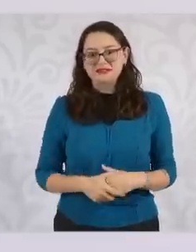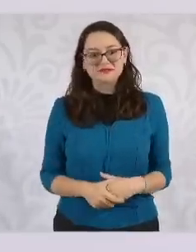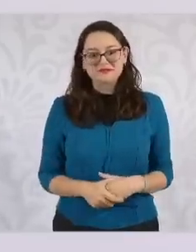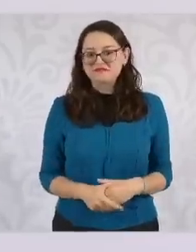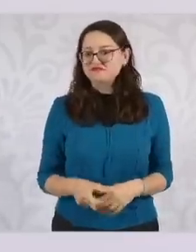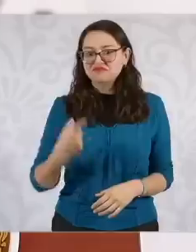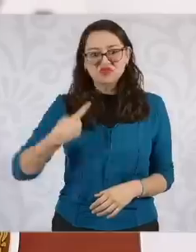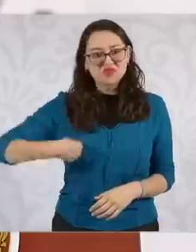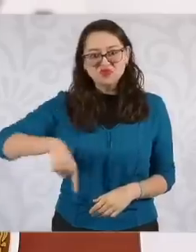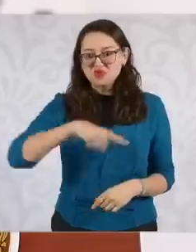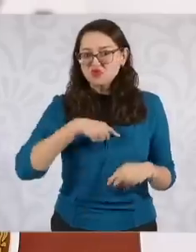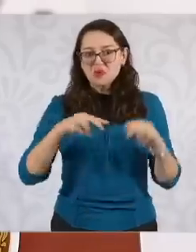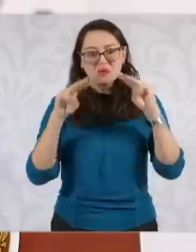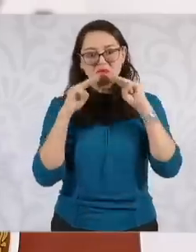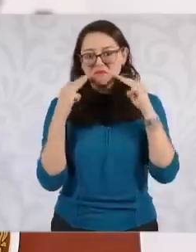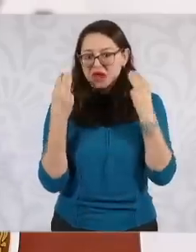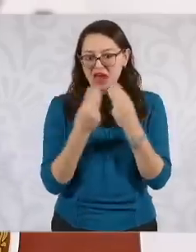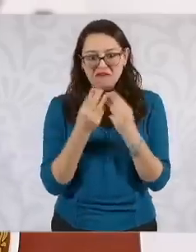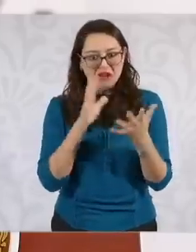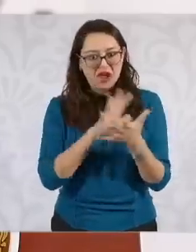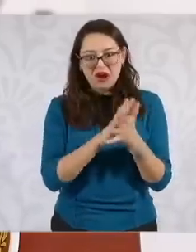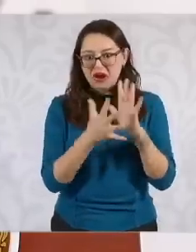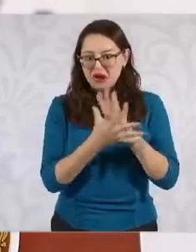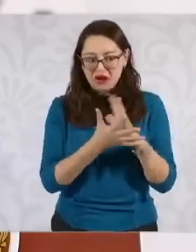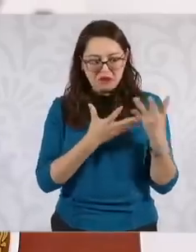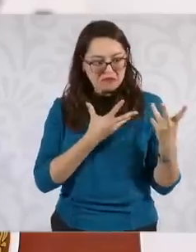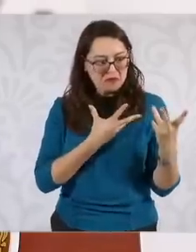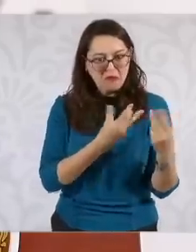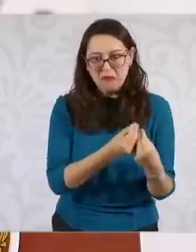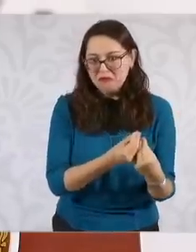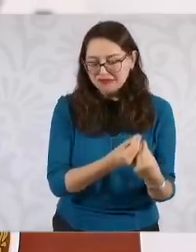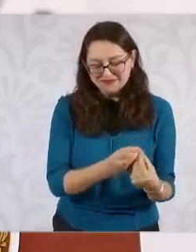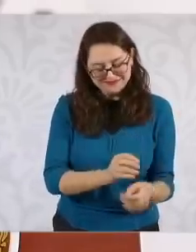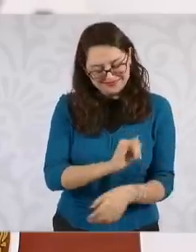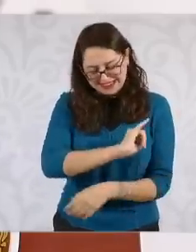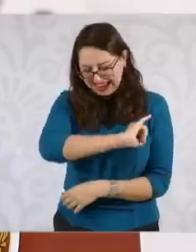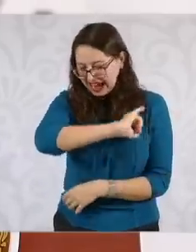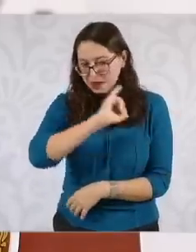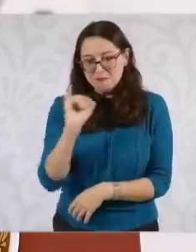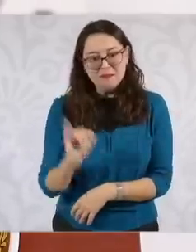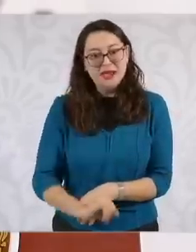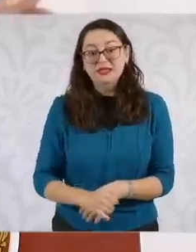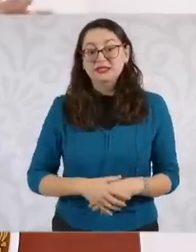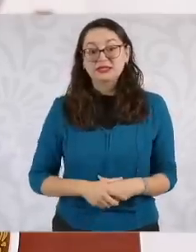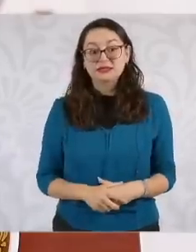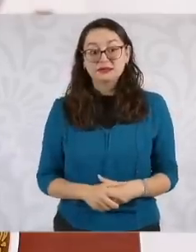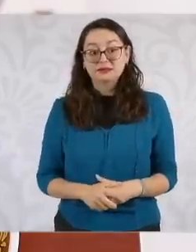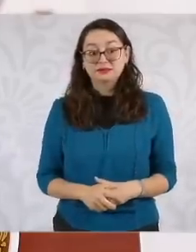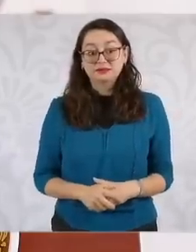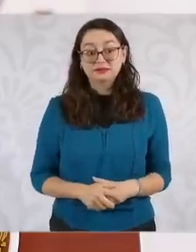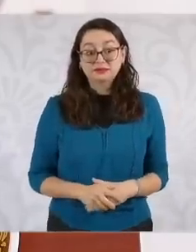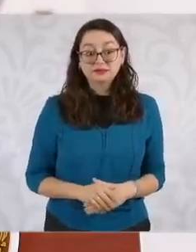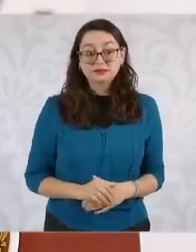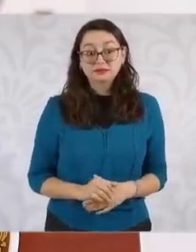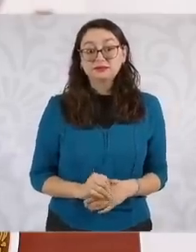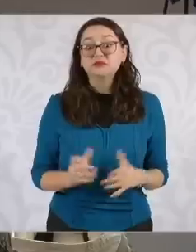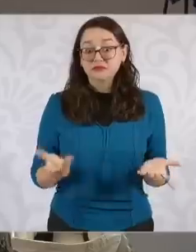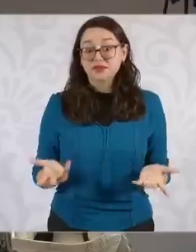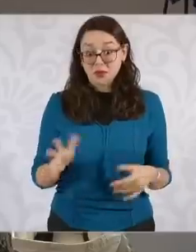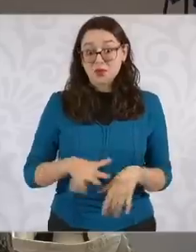o un acto de corrupción y que si llega a verlo para eso está la secretaria